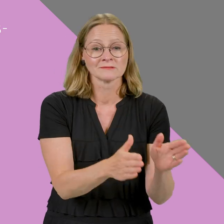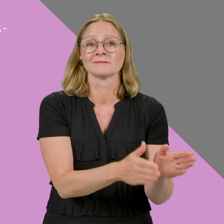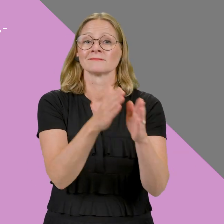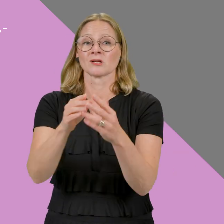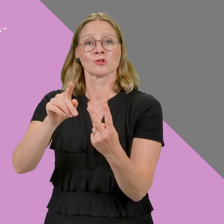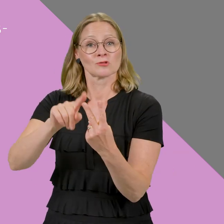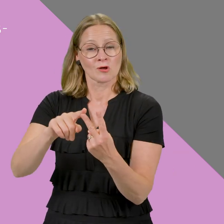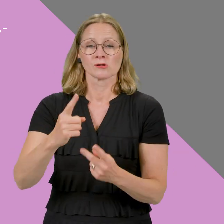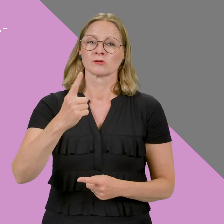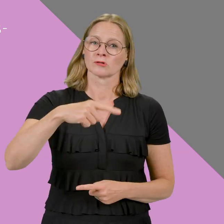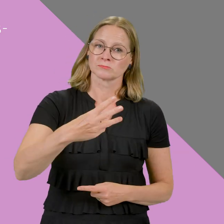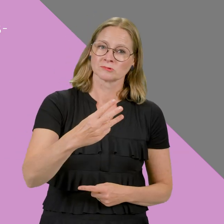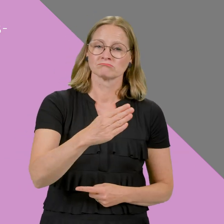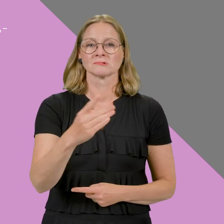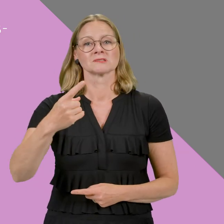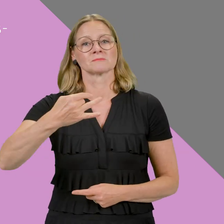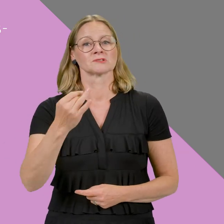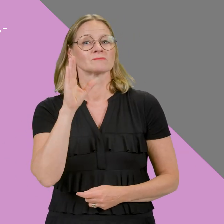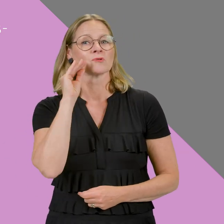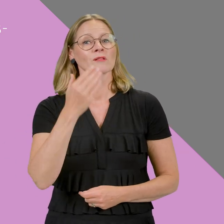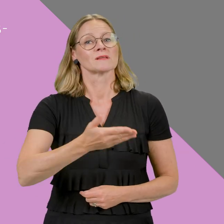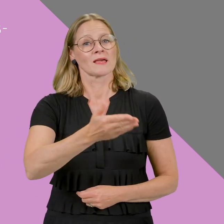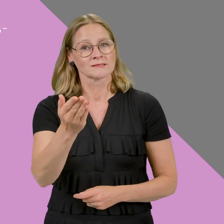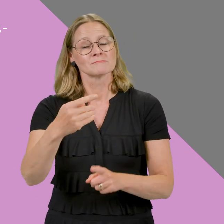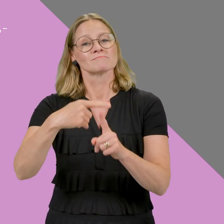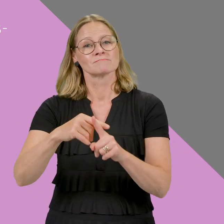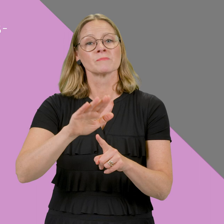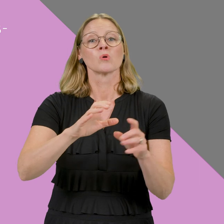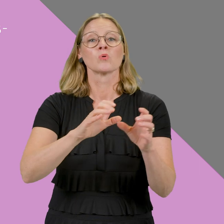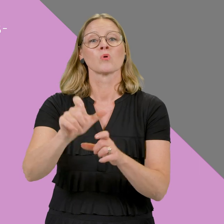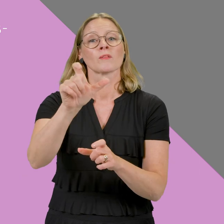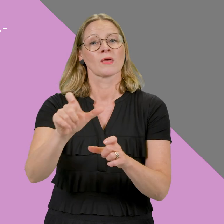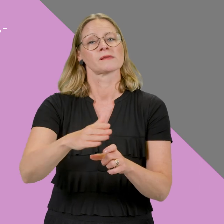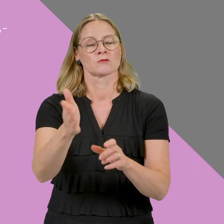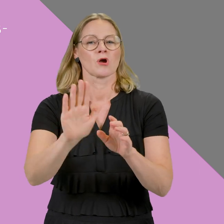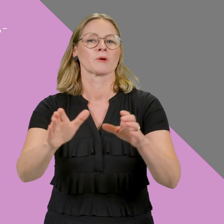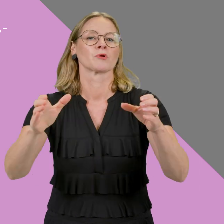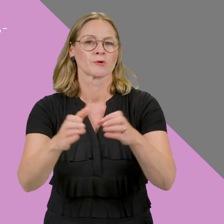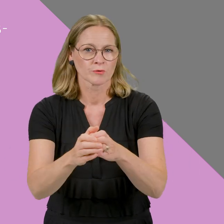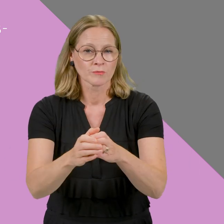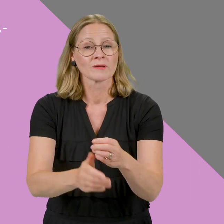13−17-vuotiaille ja heidän huoltajilleen tarkoitettu yhteisö -